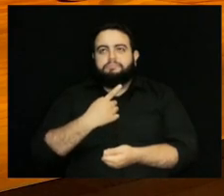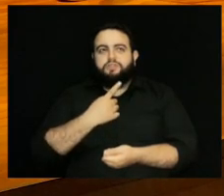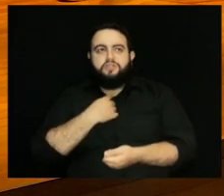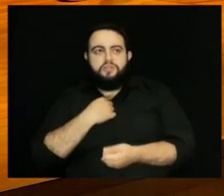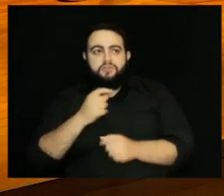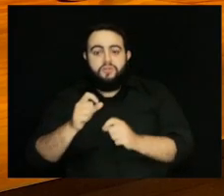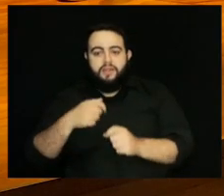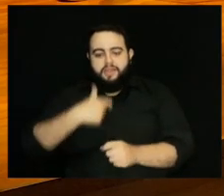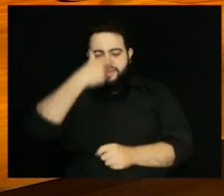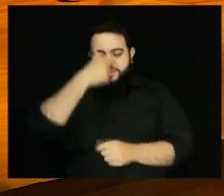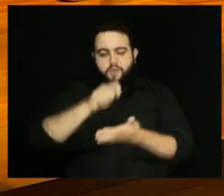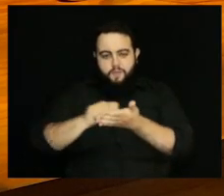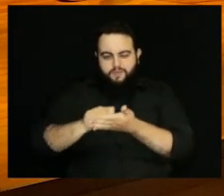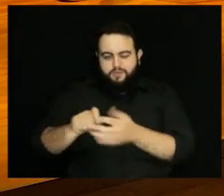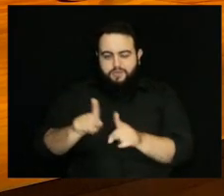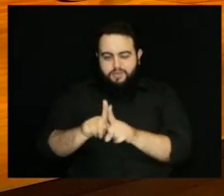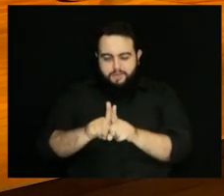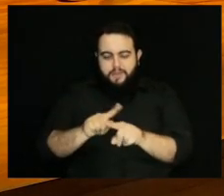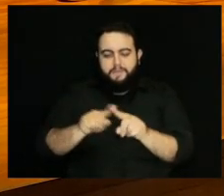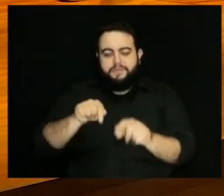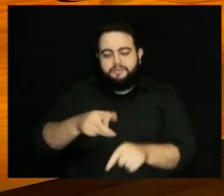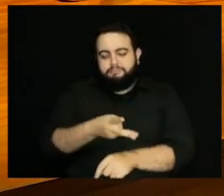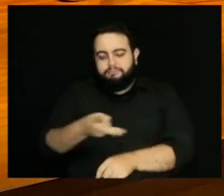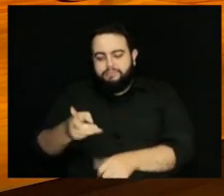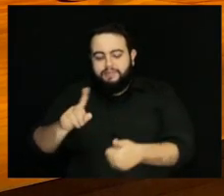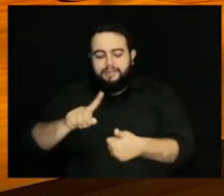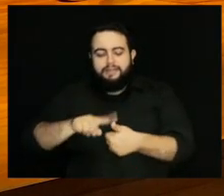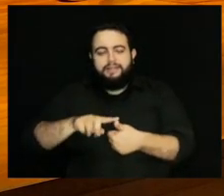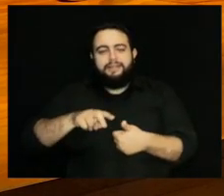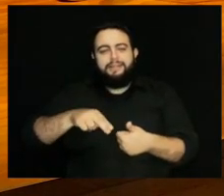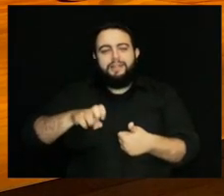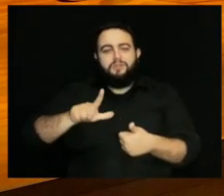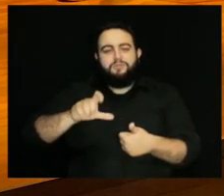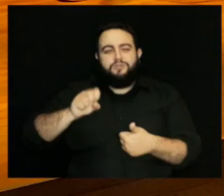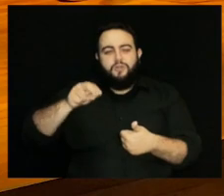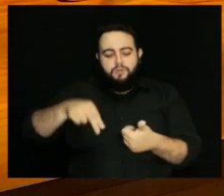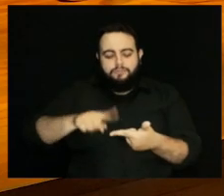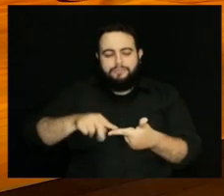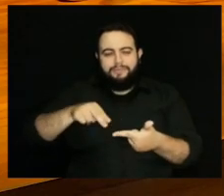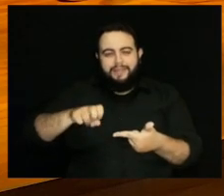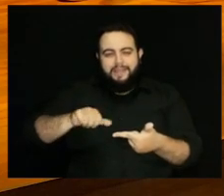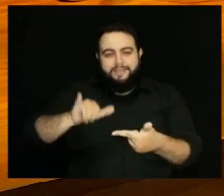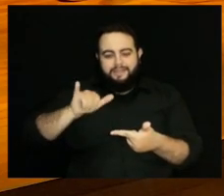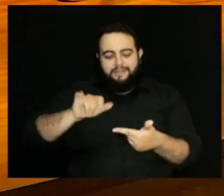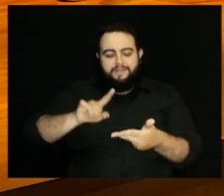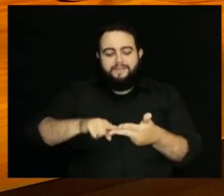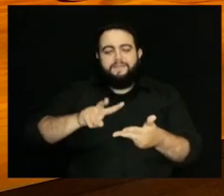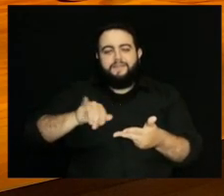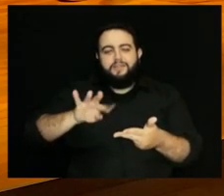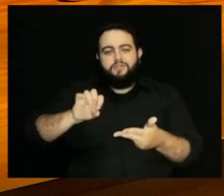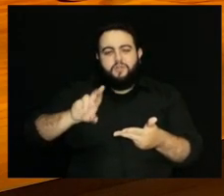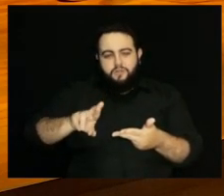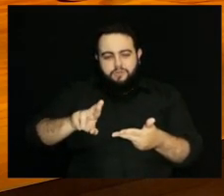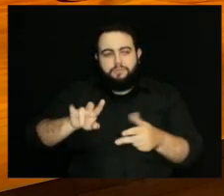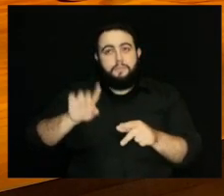compositor também né, mas essa trinca Nelson, Nei e Vitor Ramil, e mais especialmente do que todos o